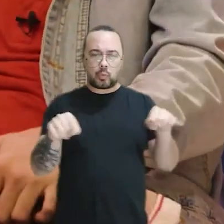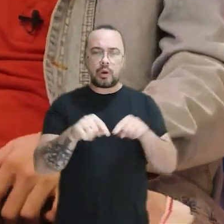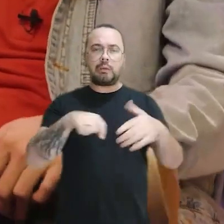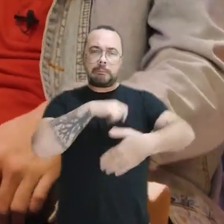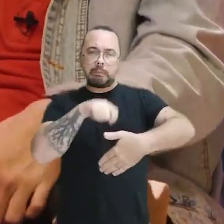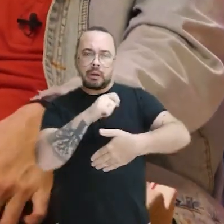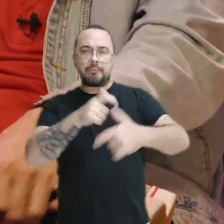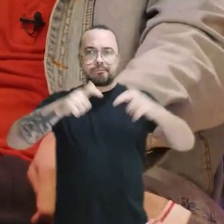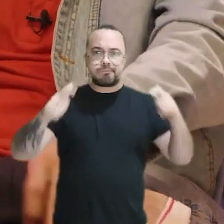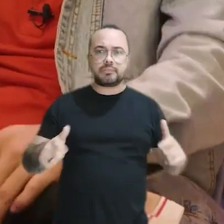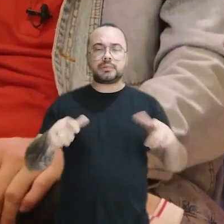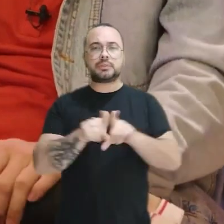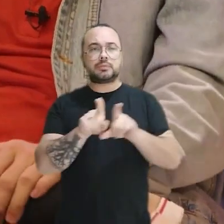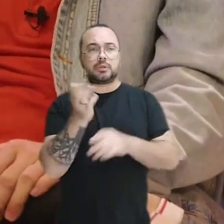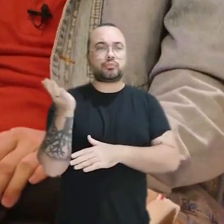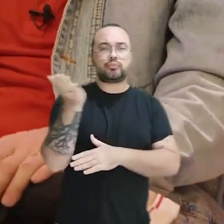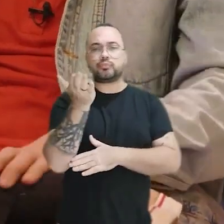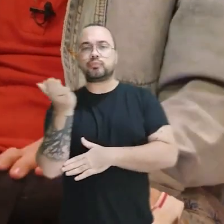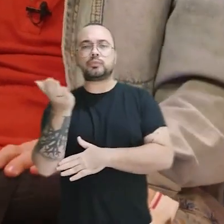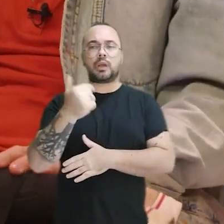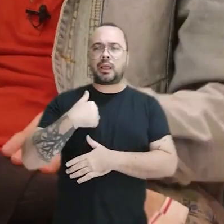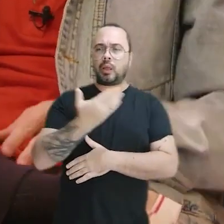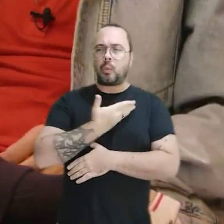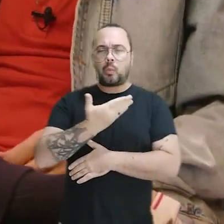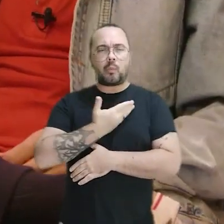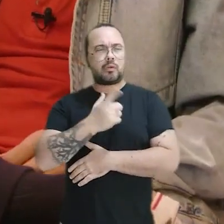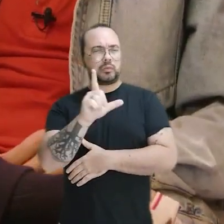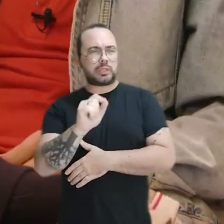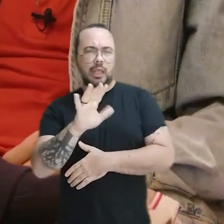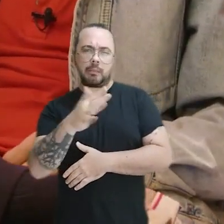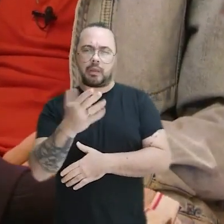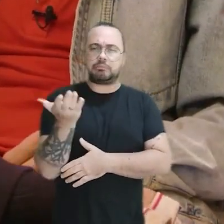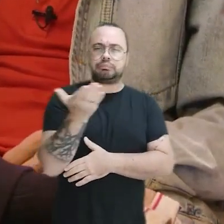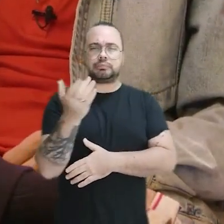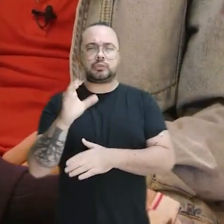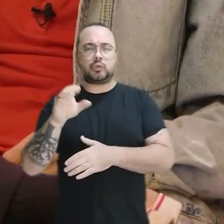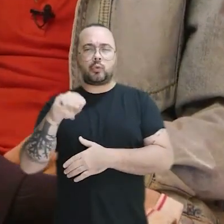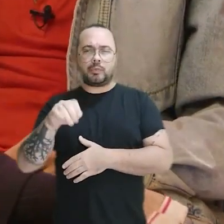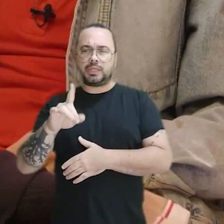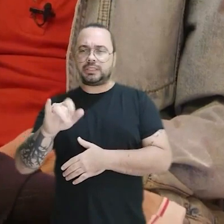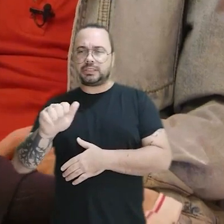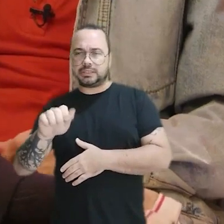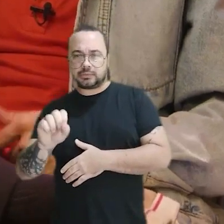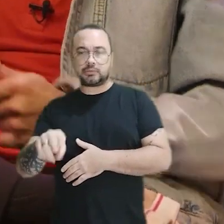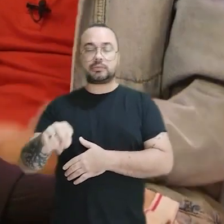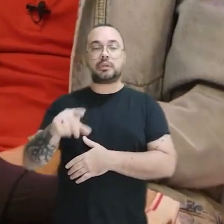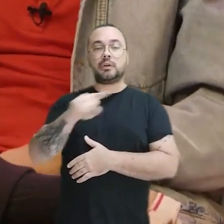pra caramba, garçom... Mano, era... eu era amigo de uns dez garçons do Comedians. Ia fazer show, escutava eles espremendo o suco lá no fundo.